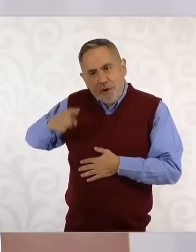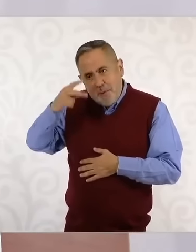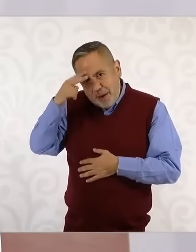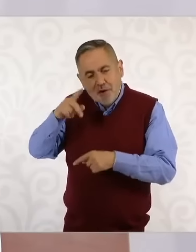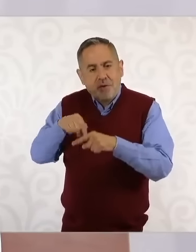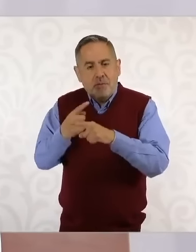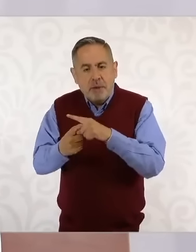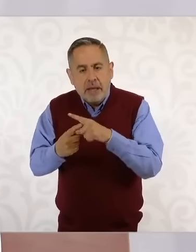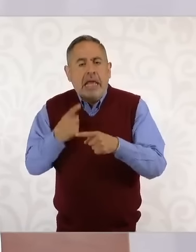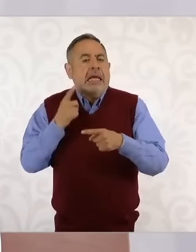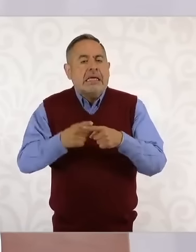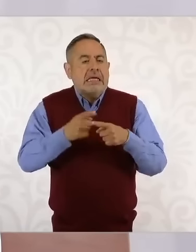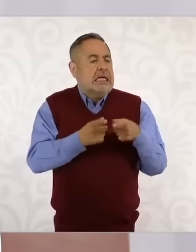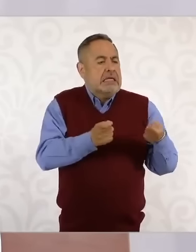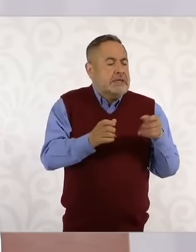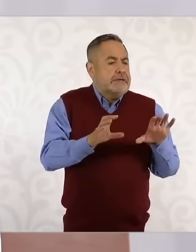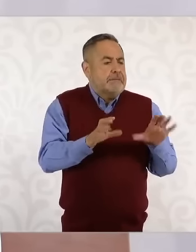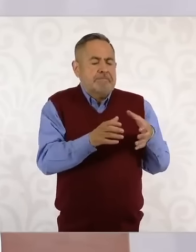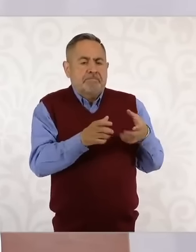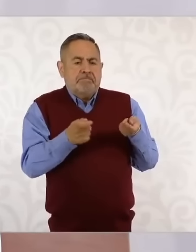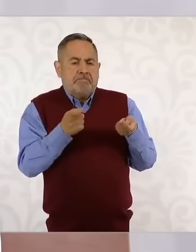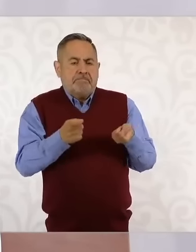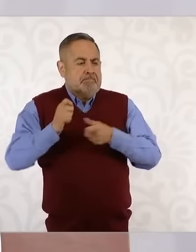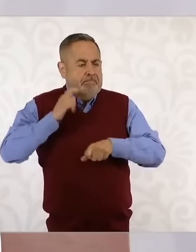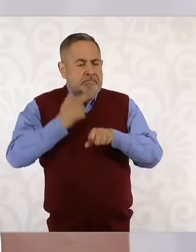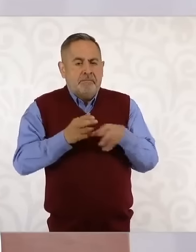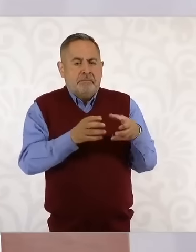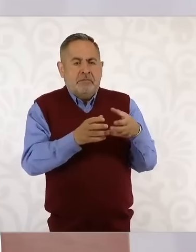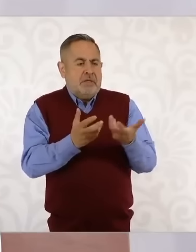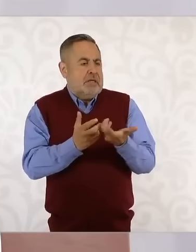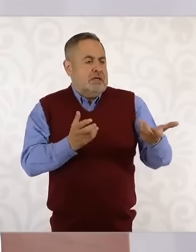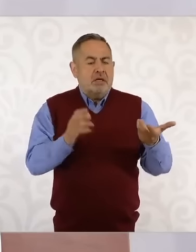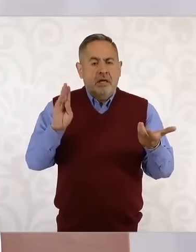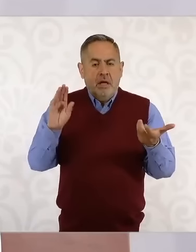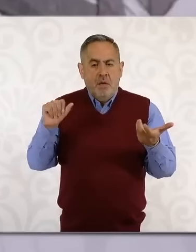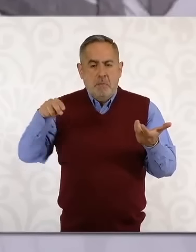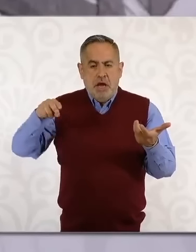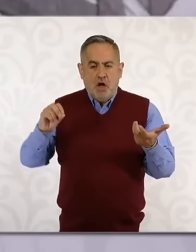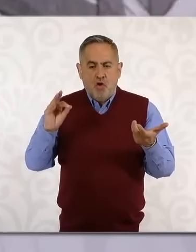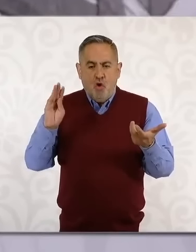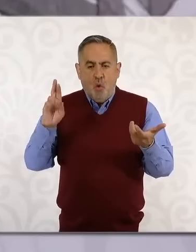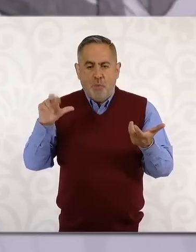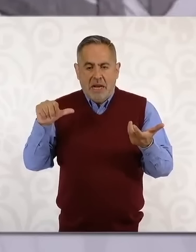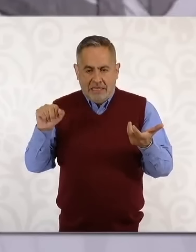las opera un área que está vinculada a manobras, que se llama Fondo Nacional de Infraestructura,